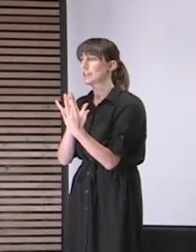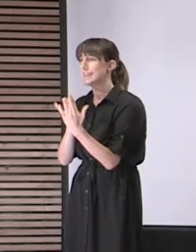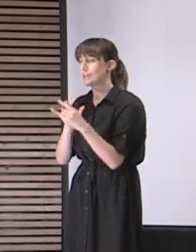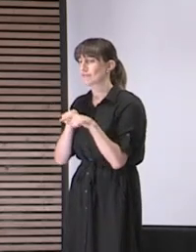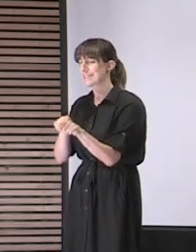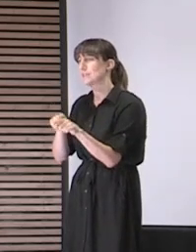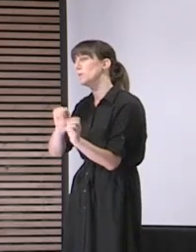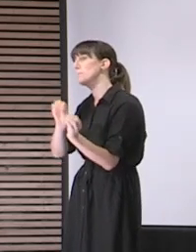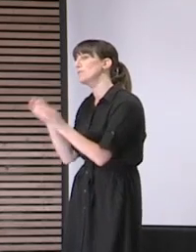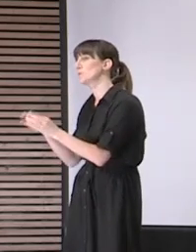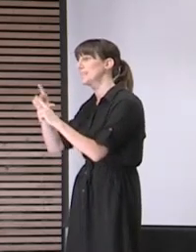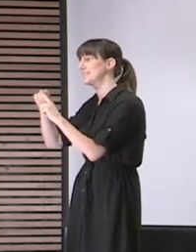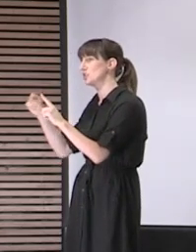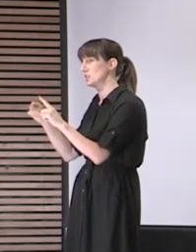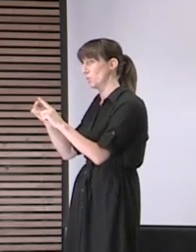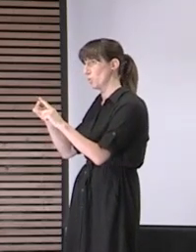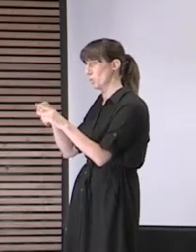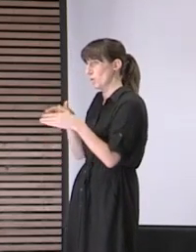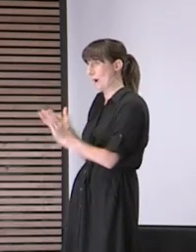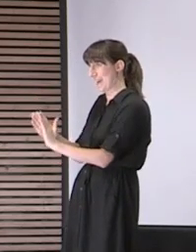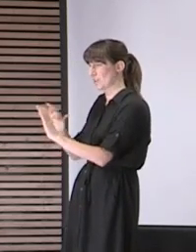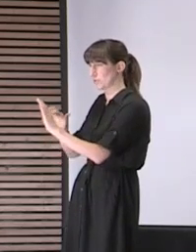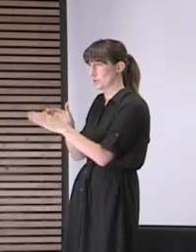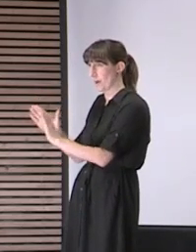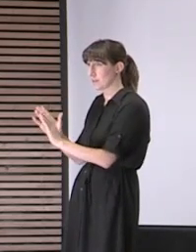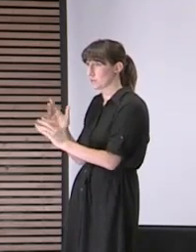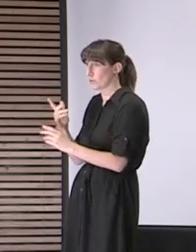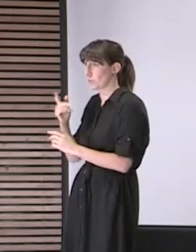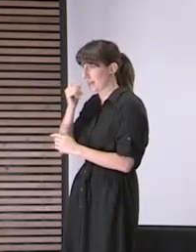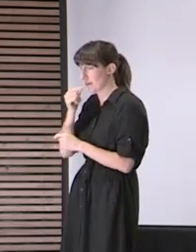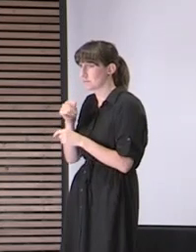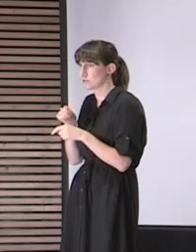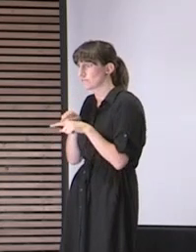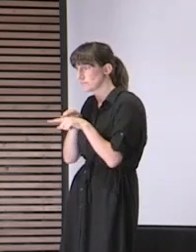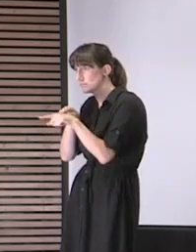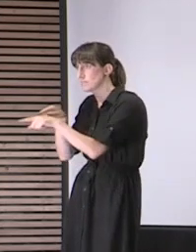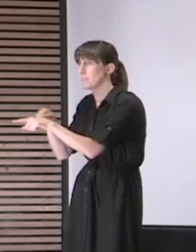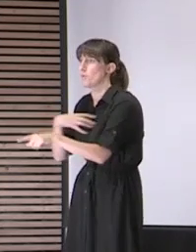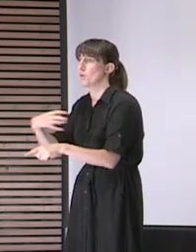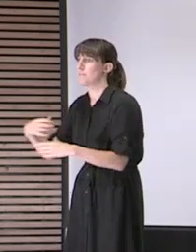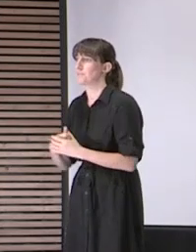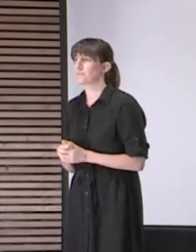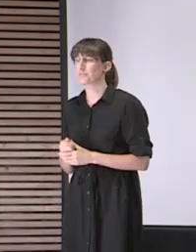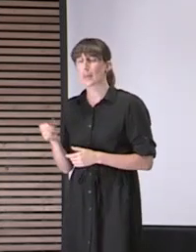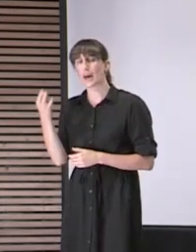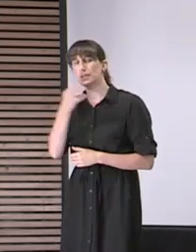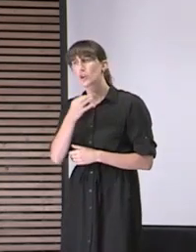seguimiento en función de los